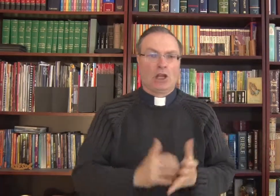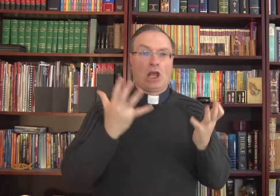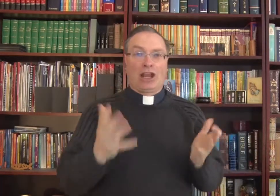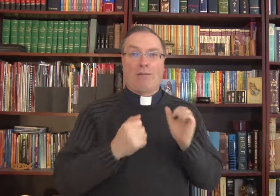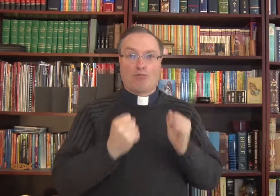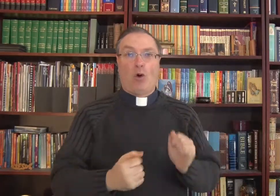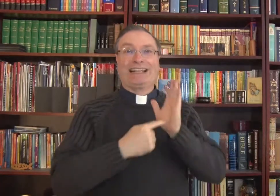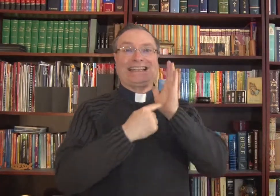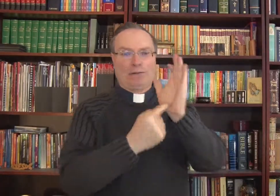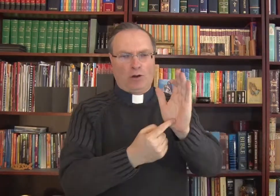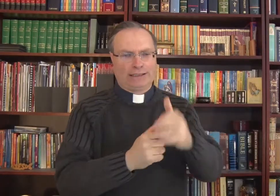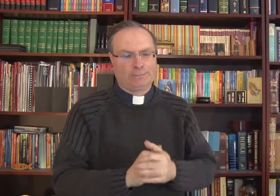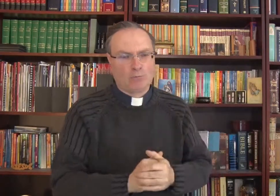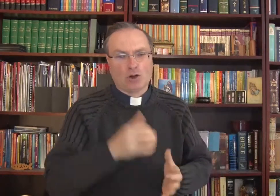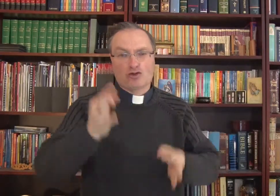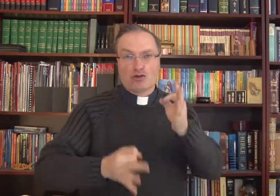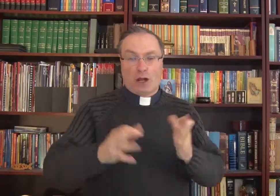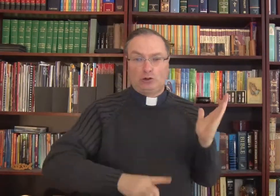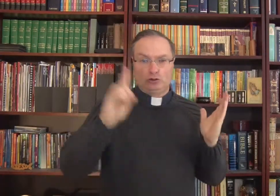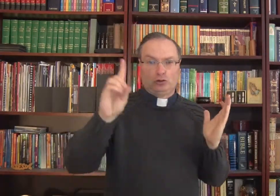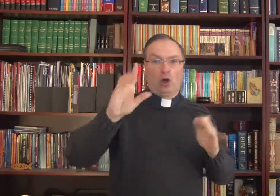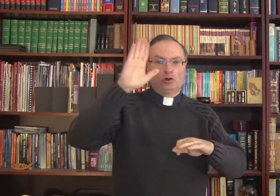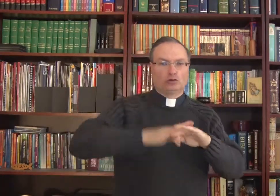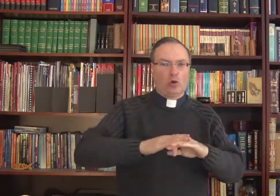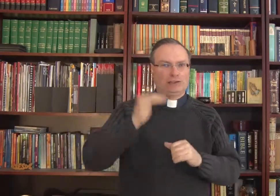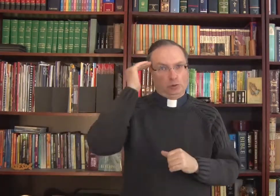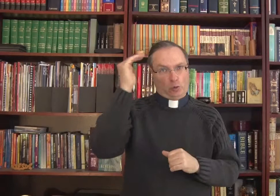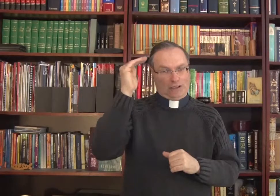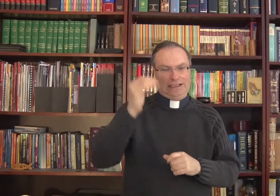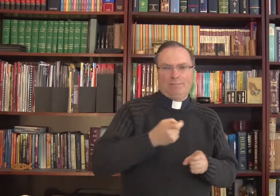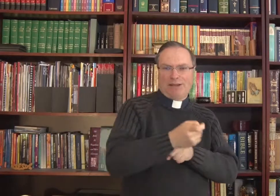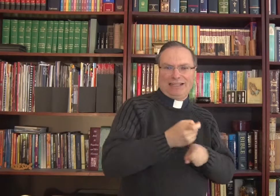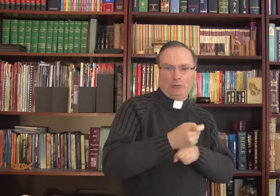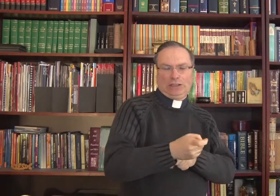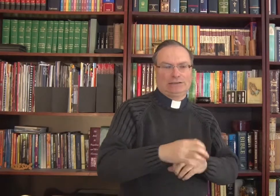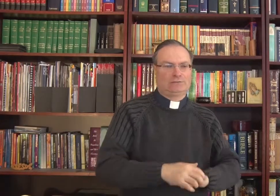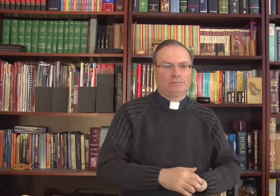Cela peut démontrer le jugement de Dieu sur les autorités persécutrices.